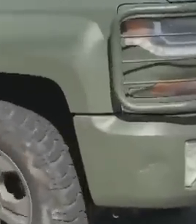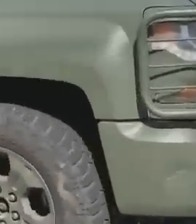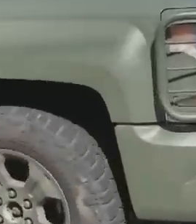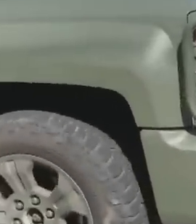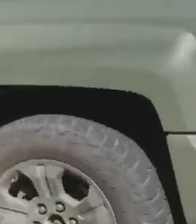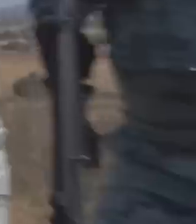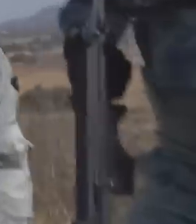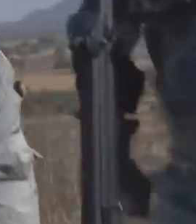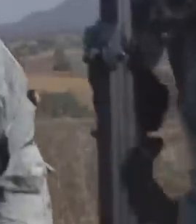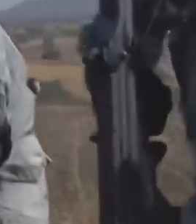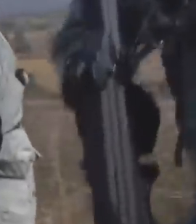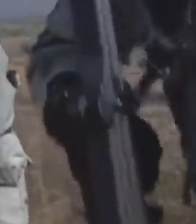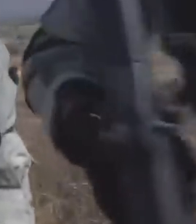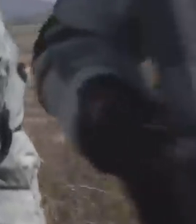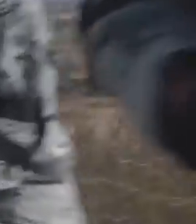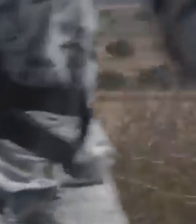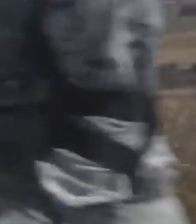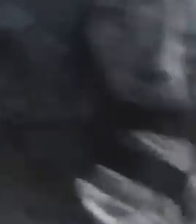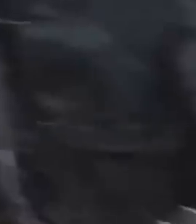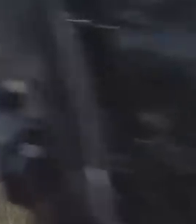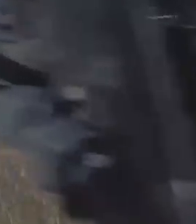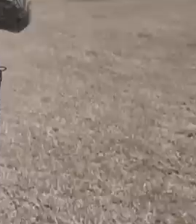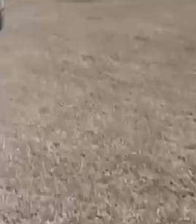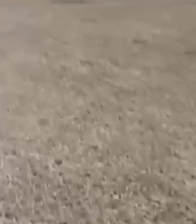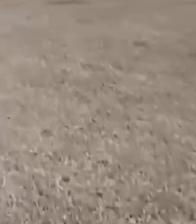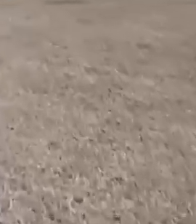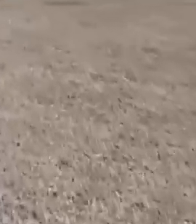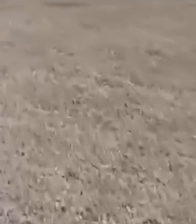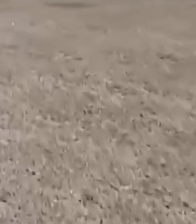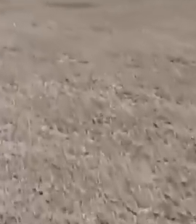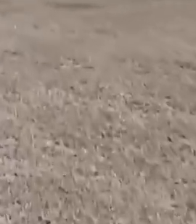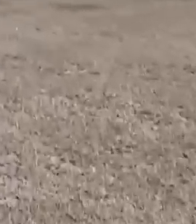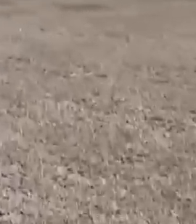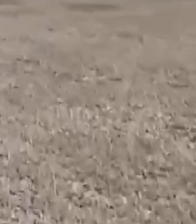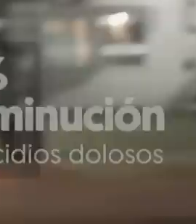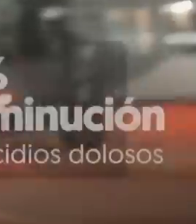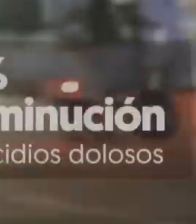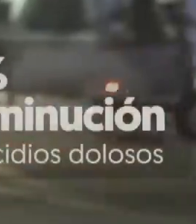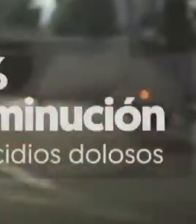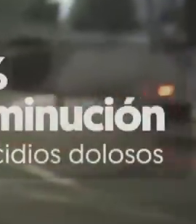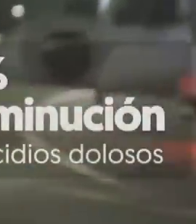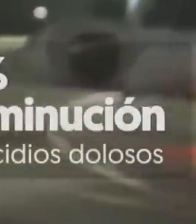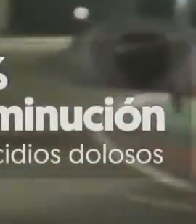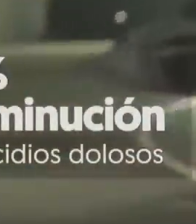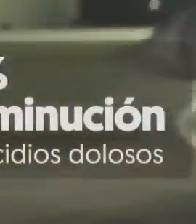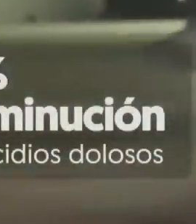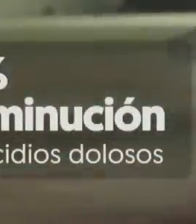del mes de septiembre a diciembre 2024 una disminución sostenida del 16 por en el delito